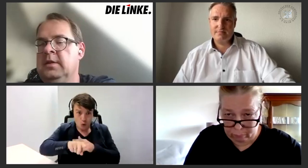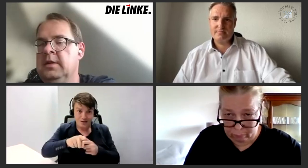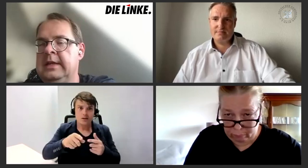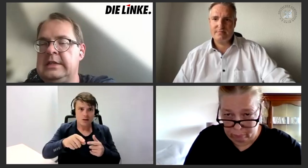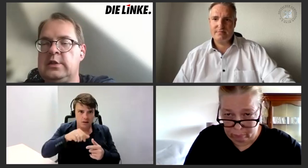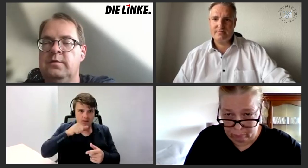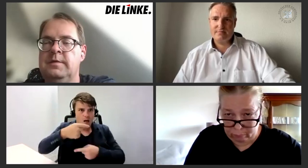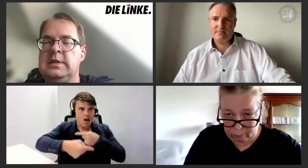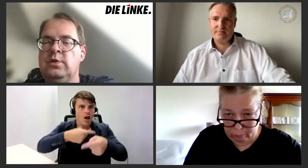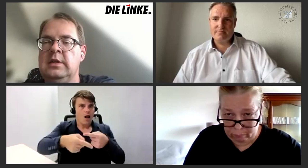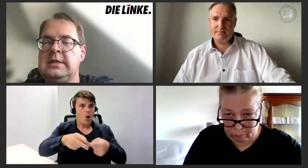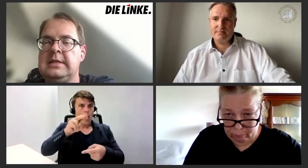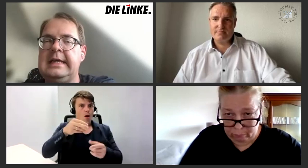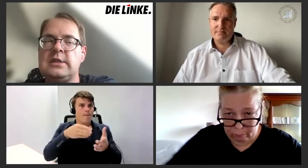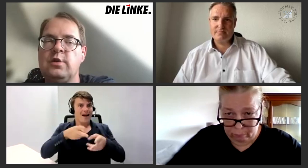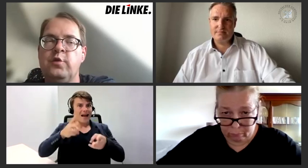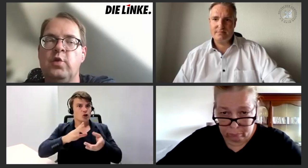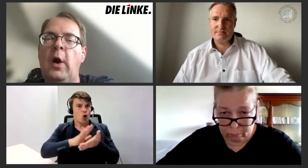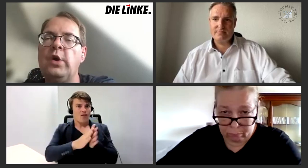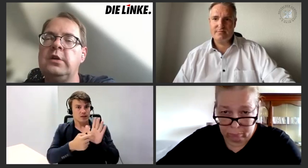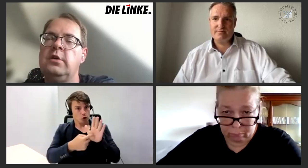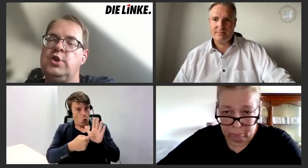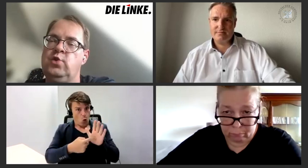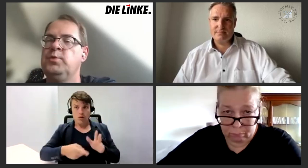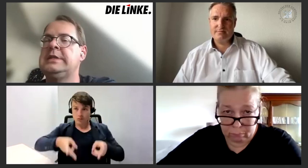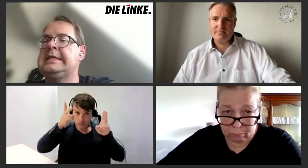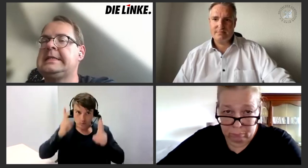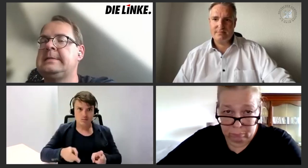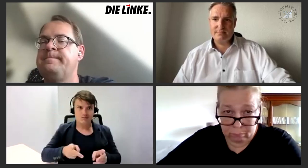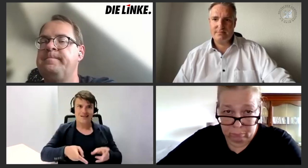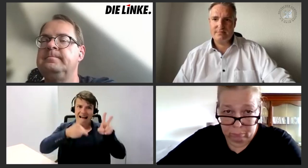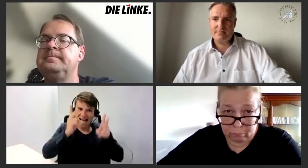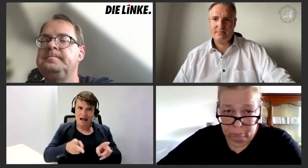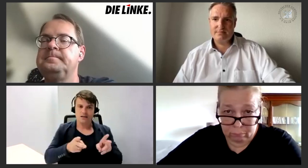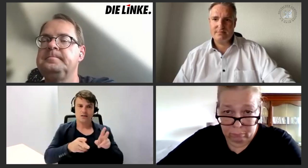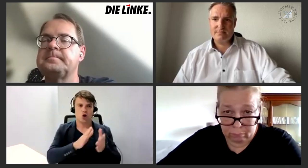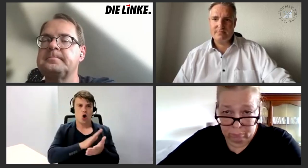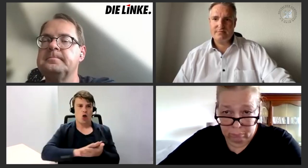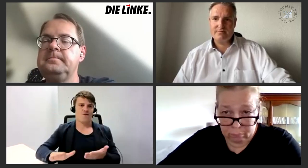auch mit Blick auf die UN-Behindertenrechtskonvention, es rechtskonform auch in Deutschland umzusetzen.